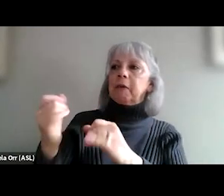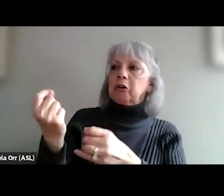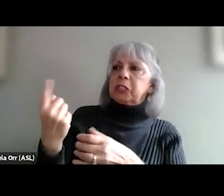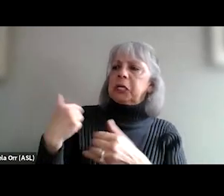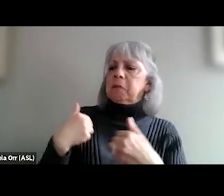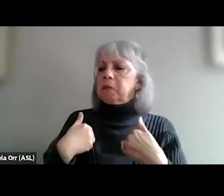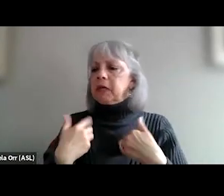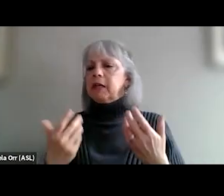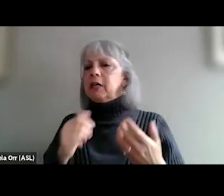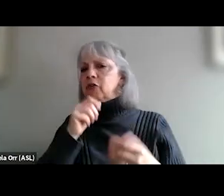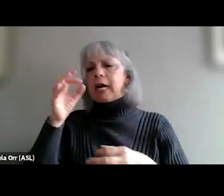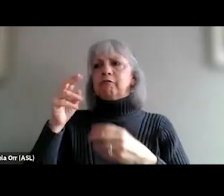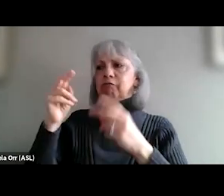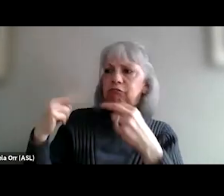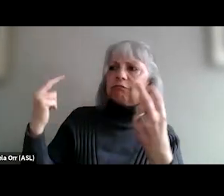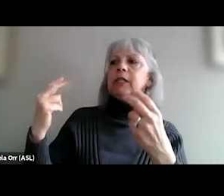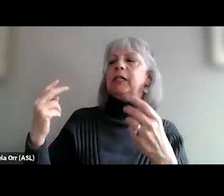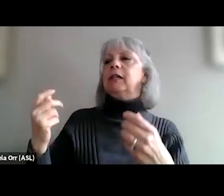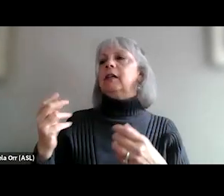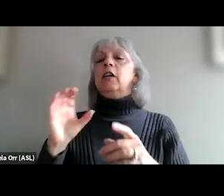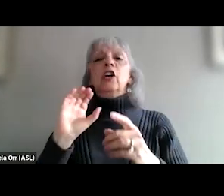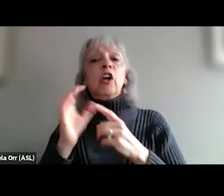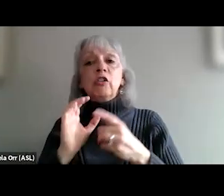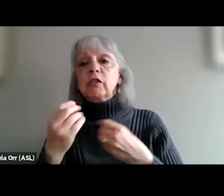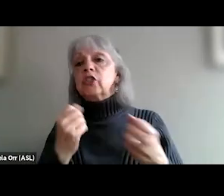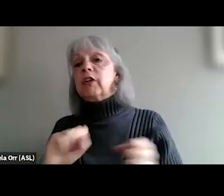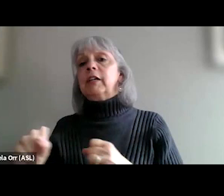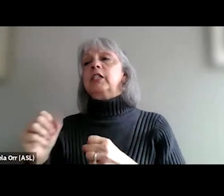que no los juzgan. Estrategias culturales para la resiliencia